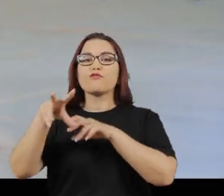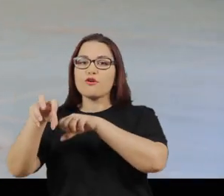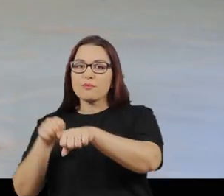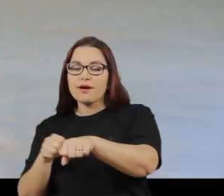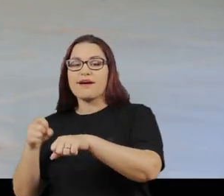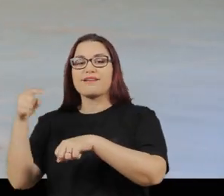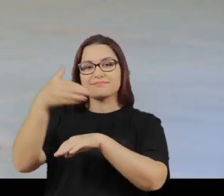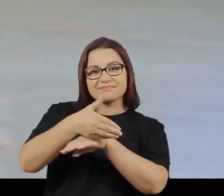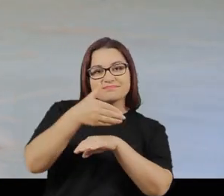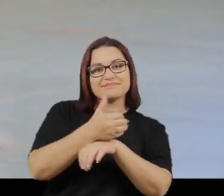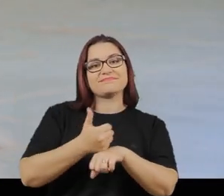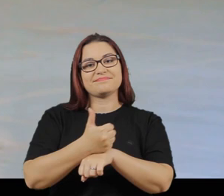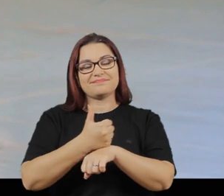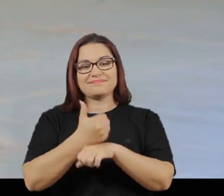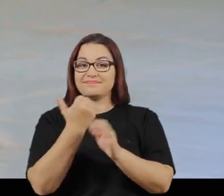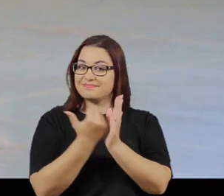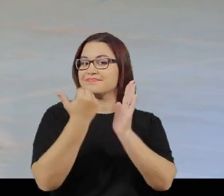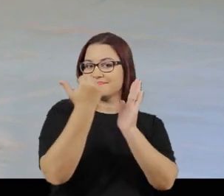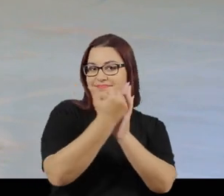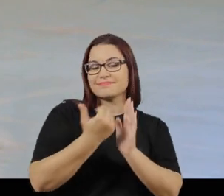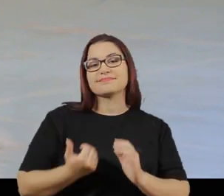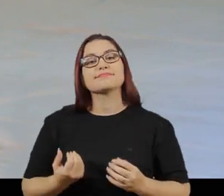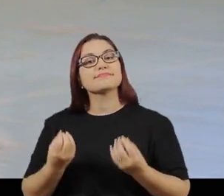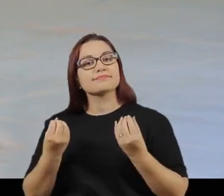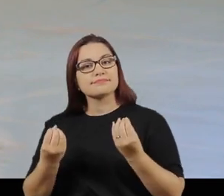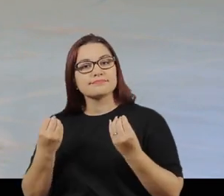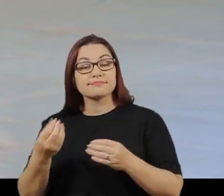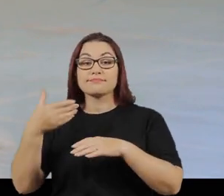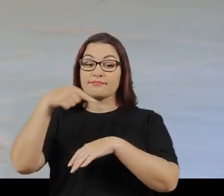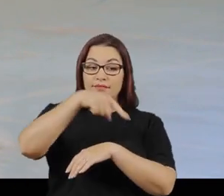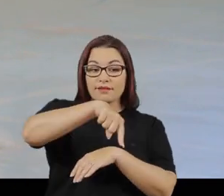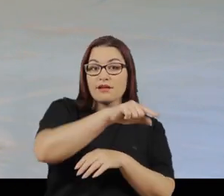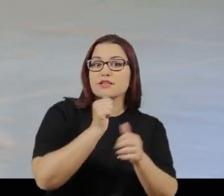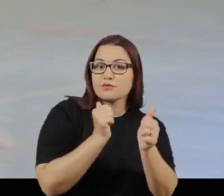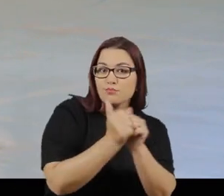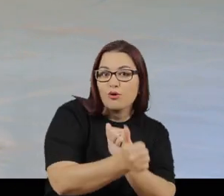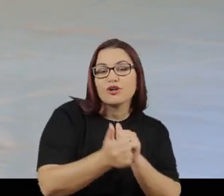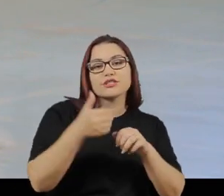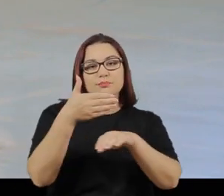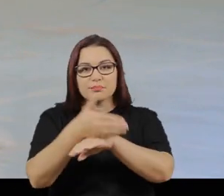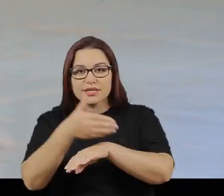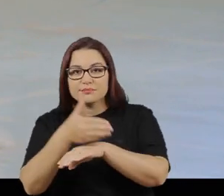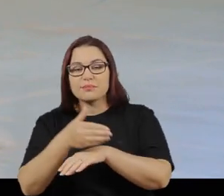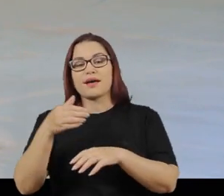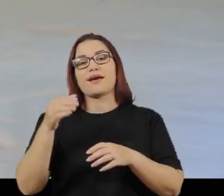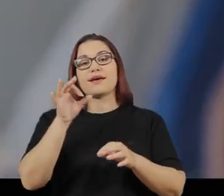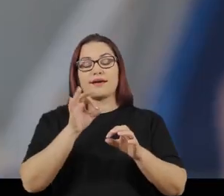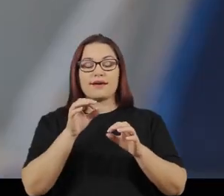aperfeiçoamento e atuam no esporte, no programa esporte universitário, além